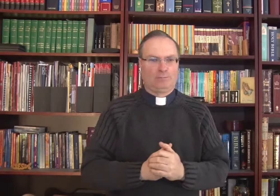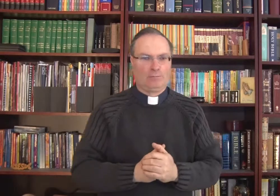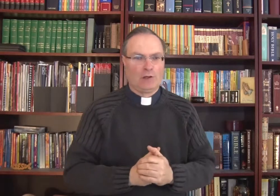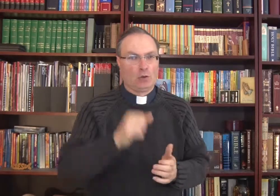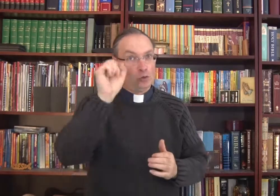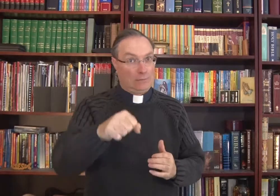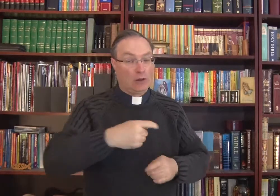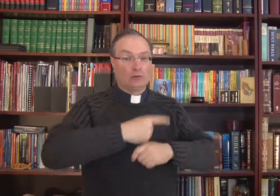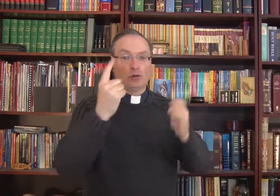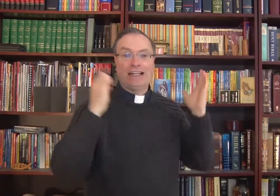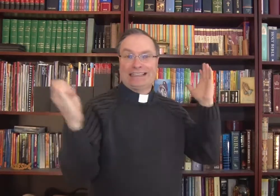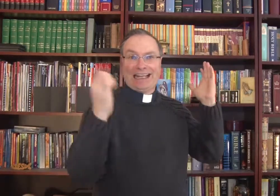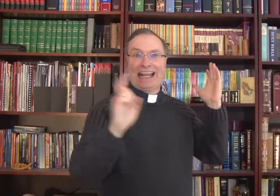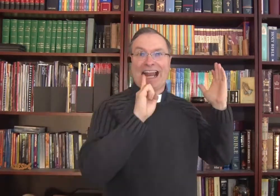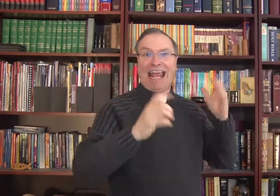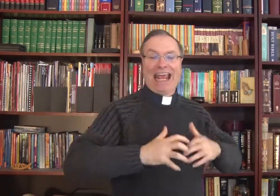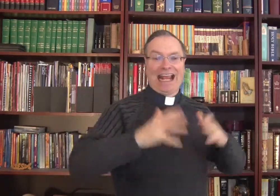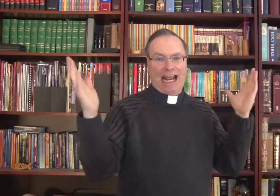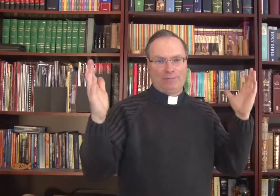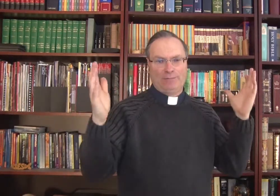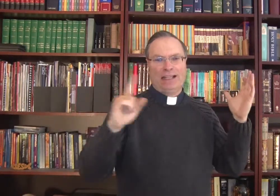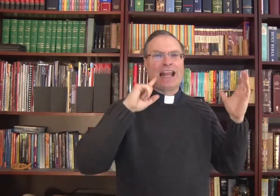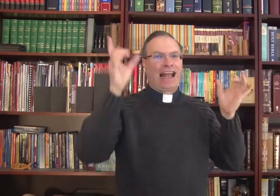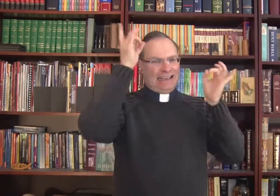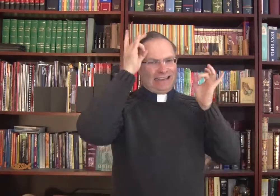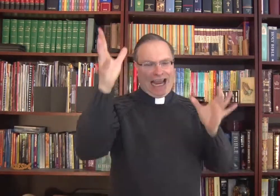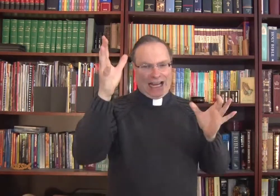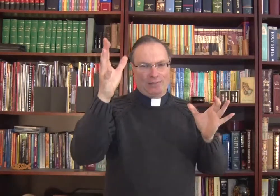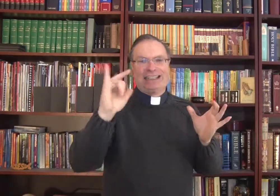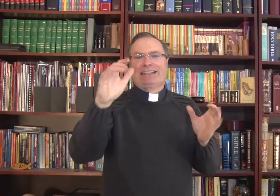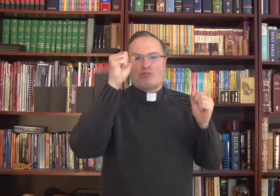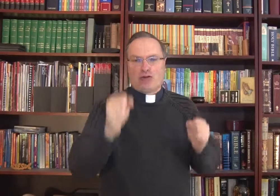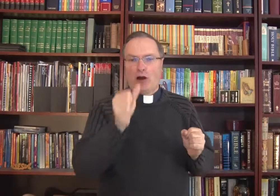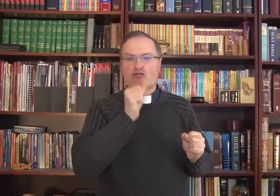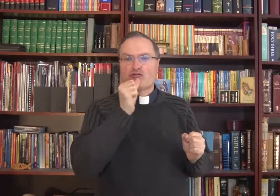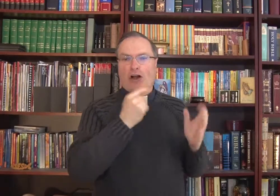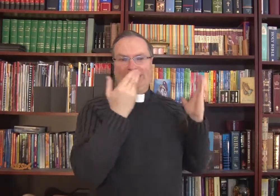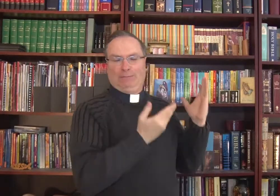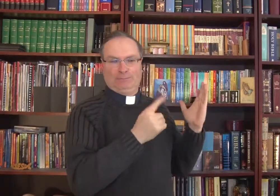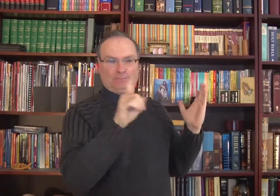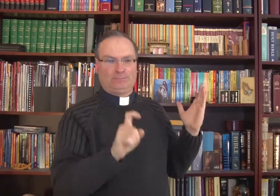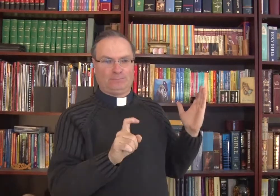Oui, le jour de l'Éternel est grand, il est terrible. Qui pourra le supporter?»